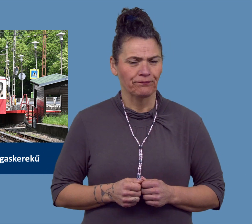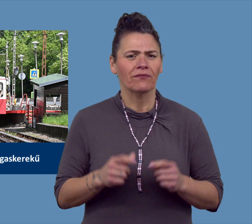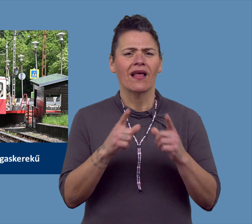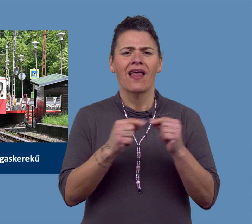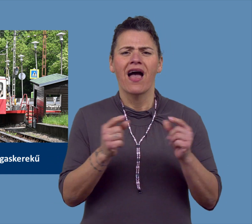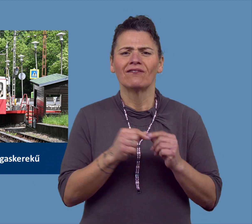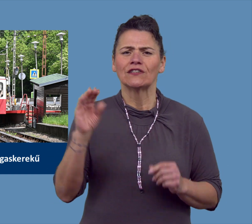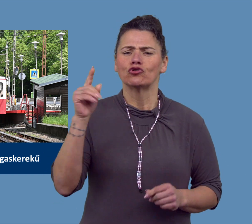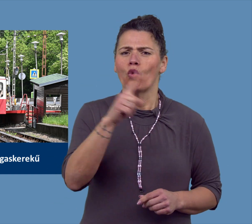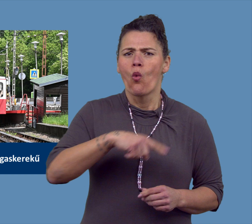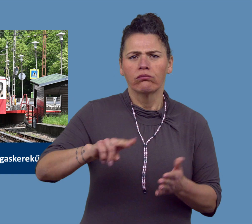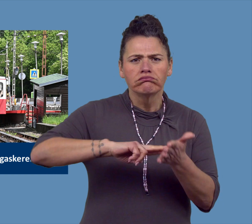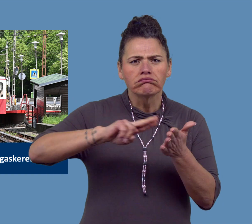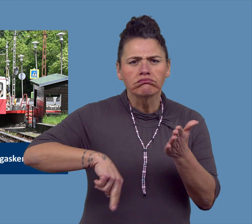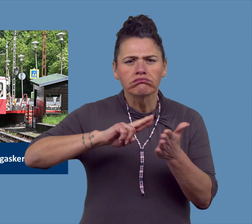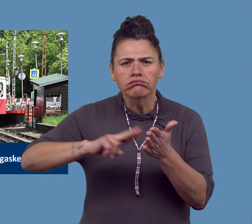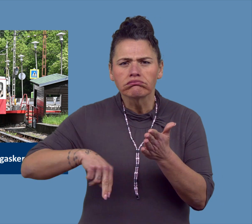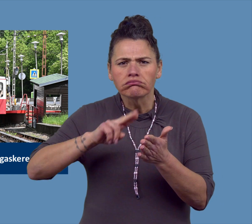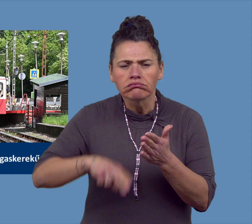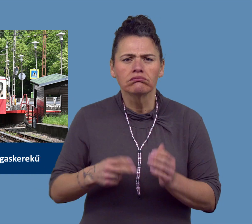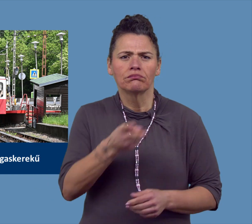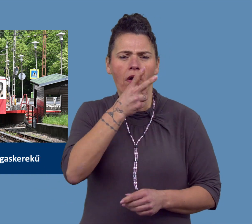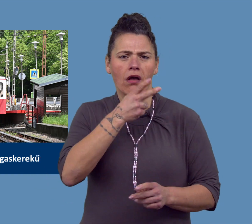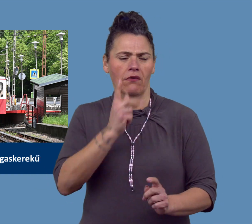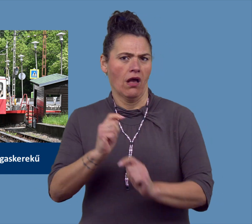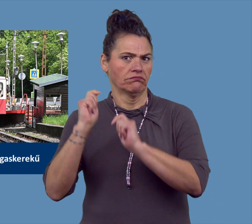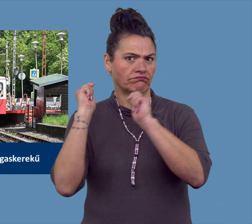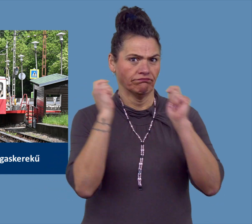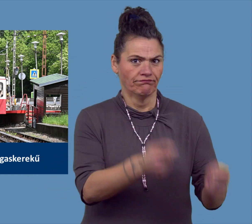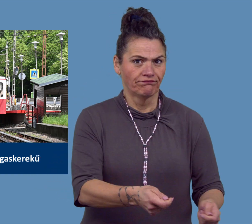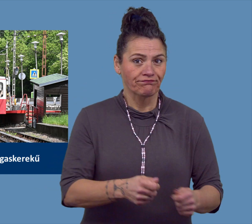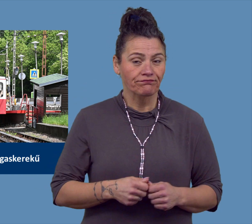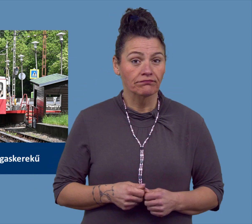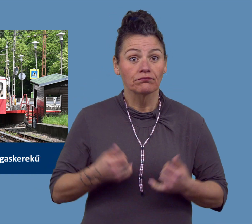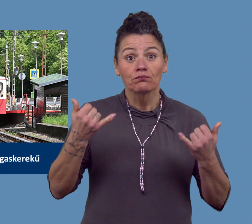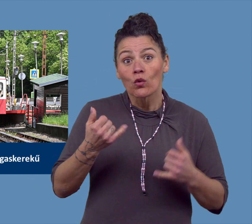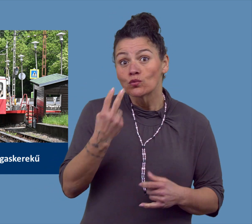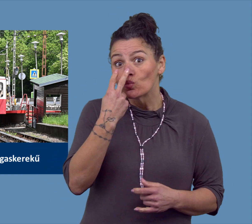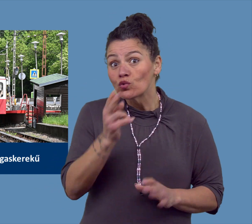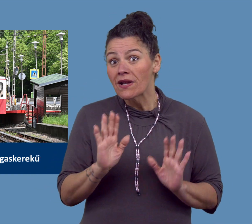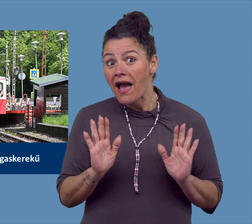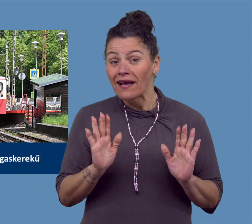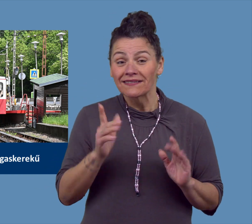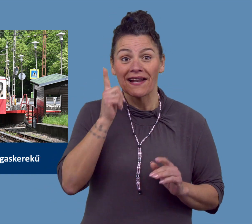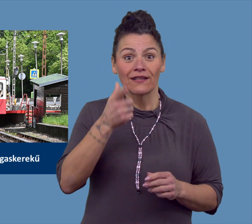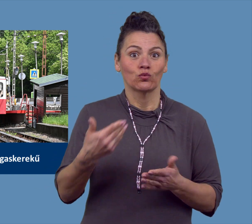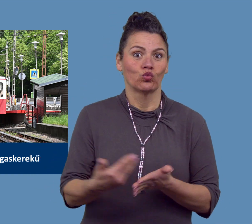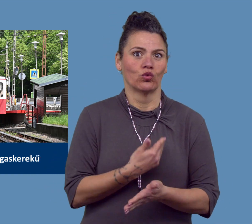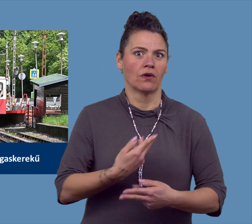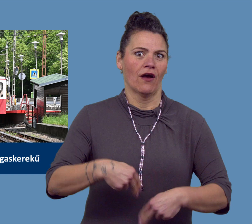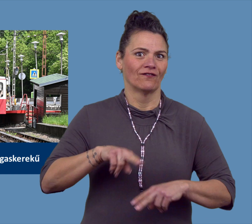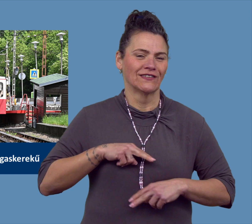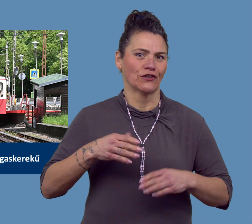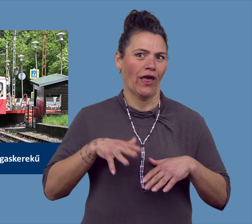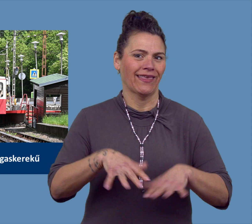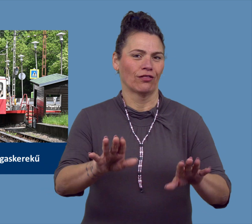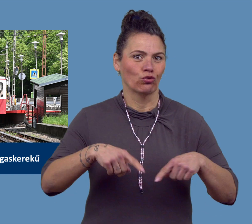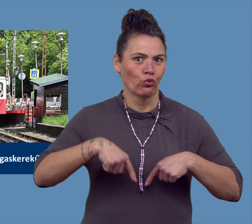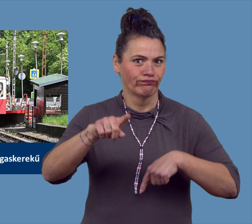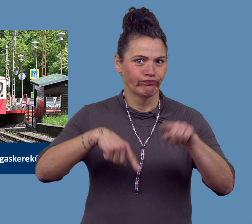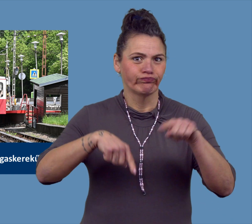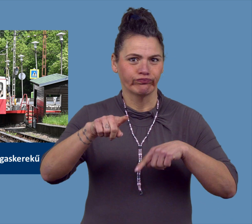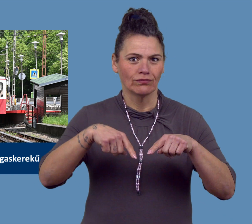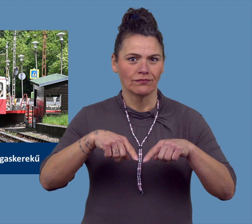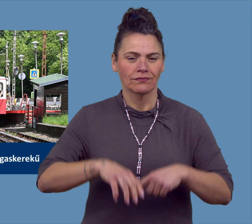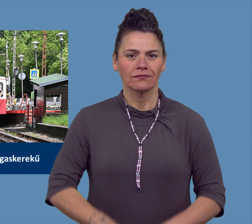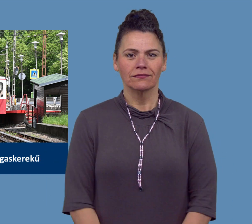még aláírásgyűjtés is indult a fogaskerekű megmentéséért.